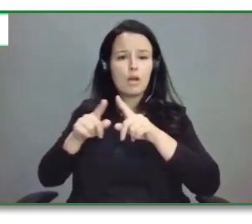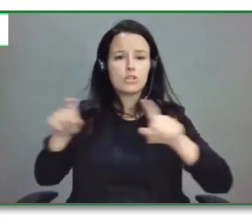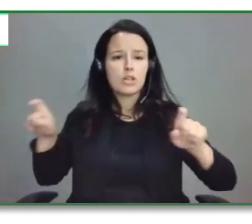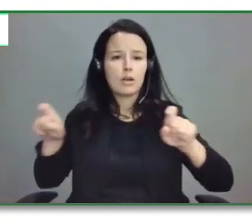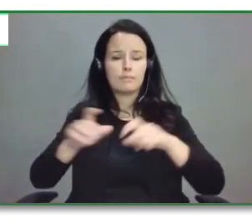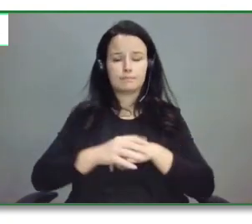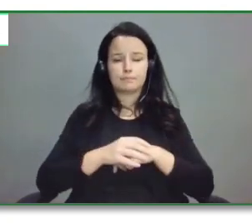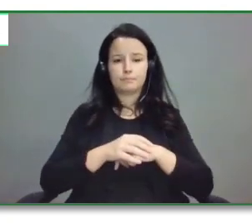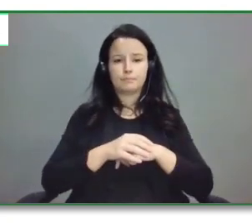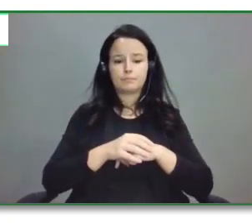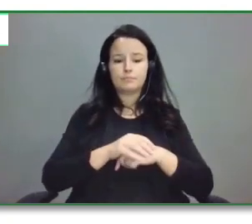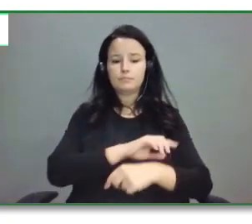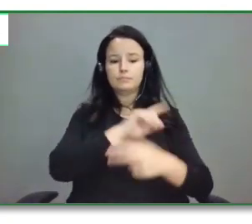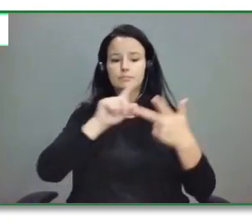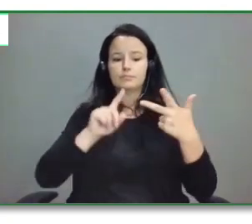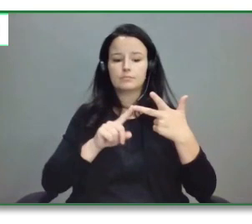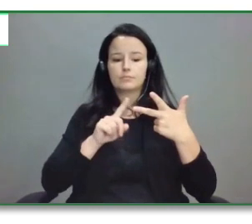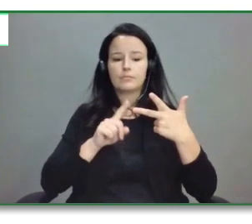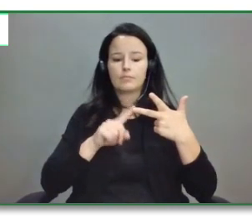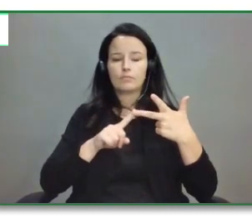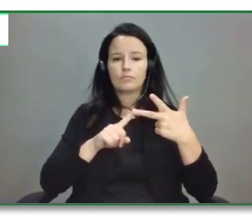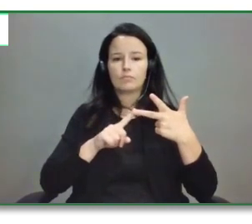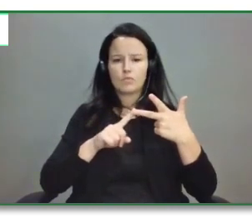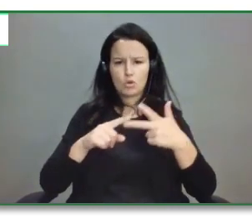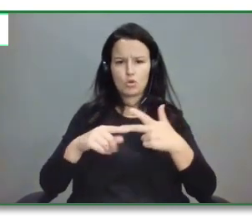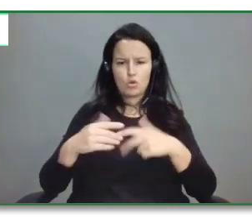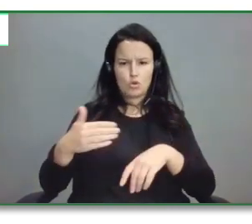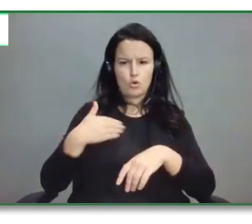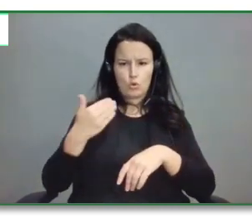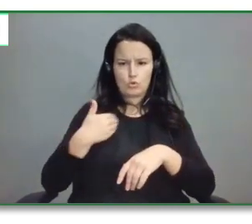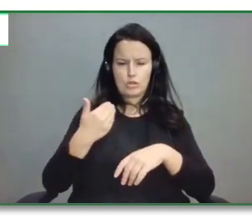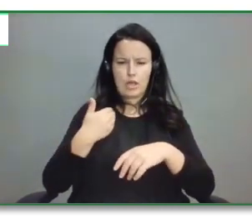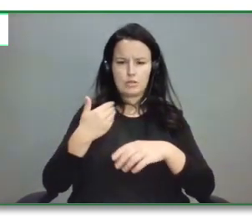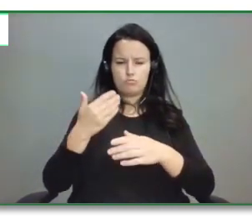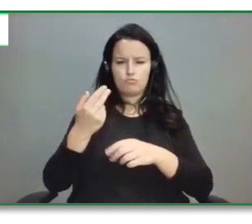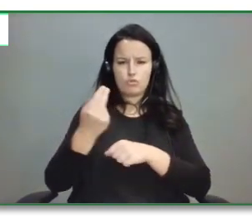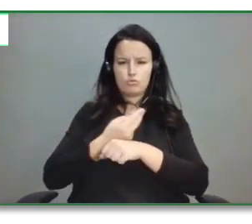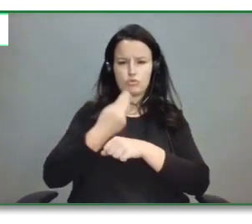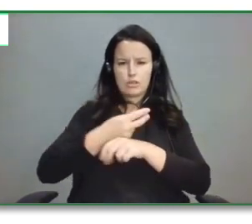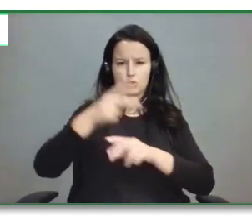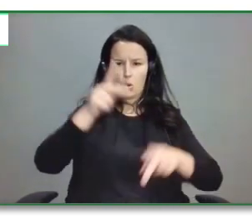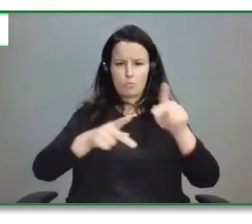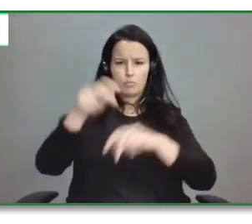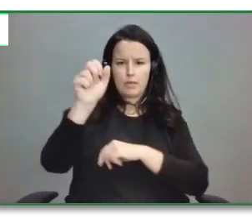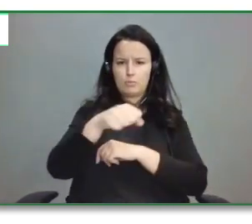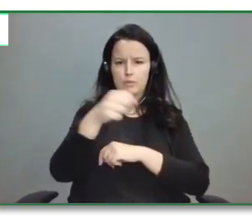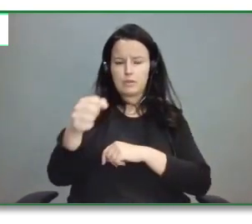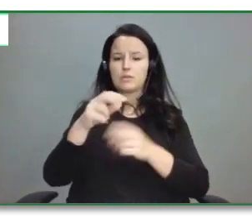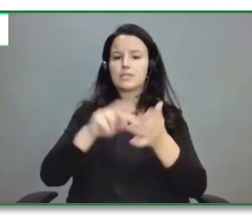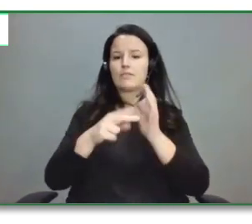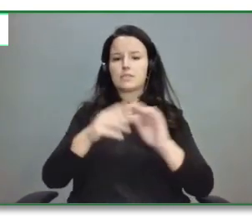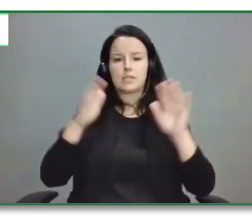ensuite 3 indicateurs d'utilisation publique toutes les variables sont axées